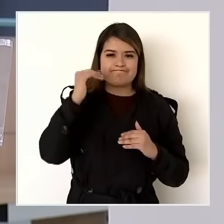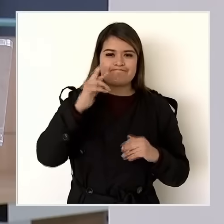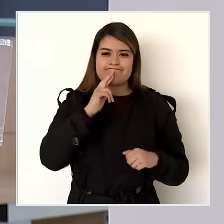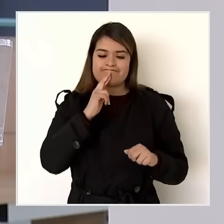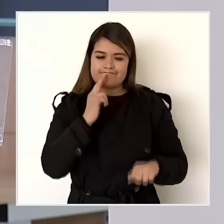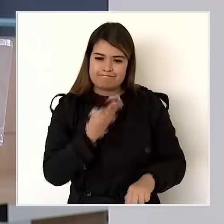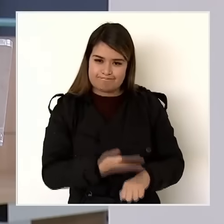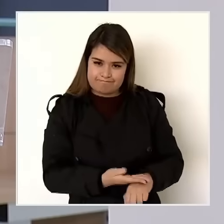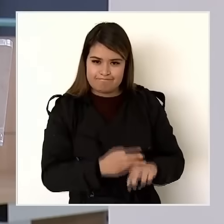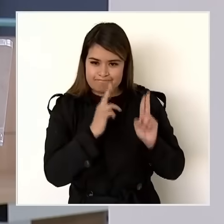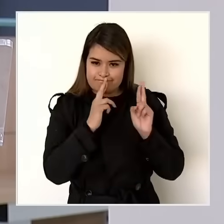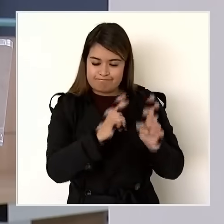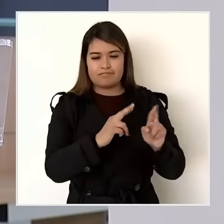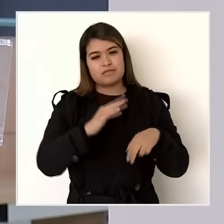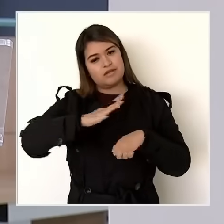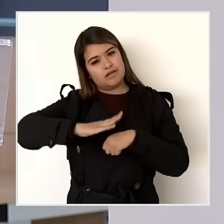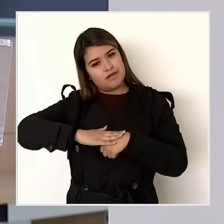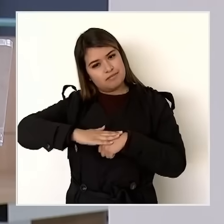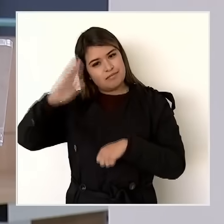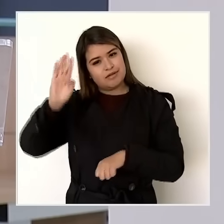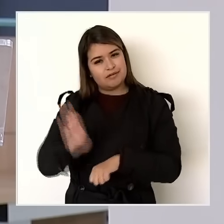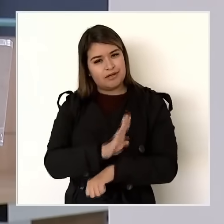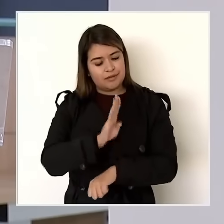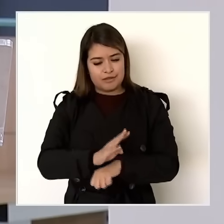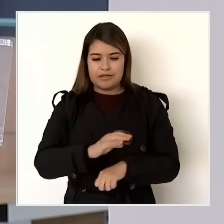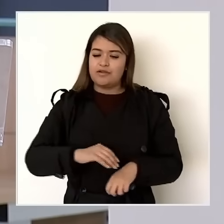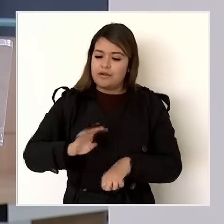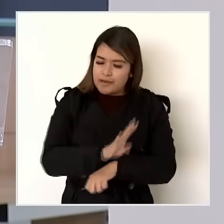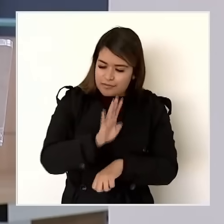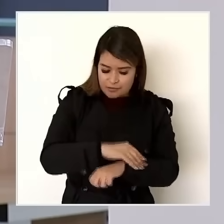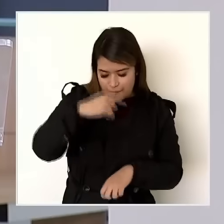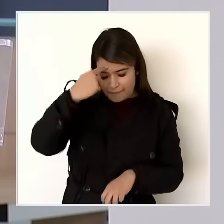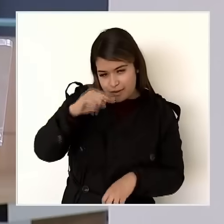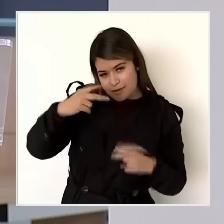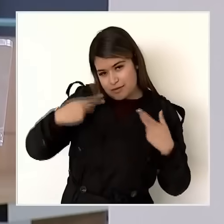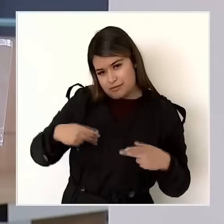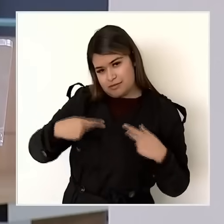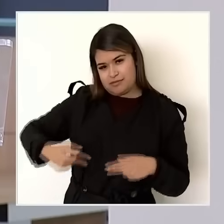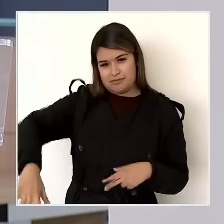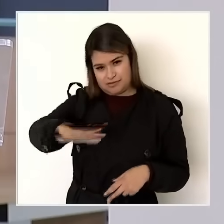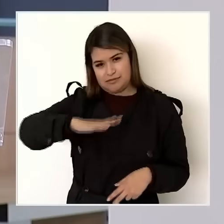mayor beneficio para las y los trabajadores de las aduanas y la centralización de todas las